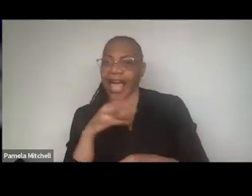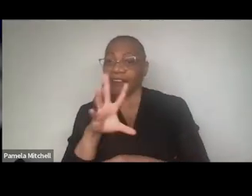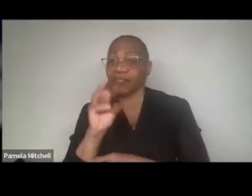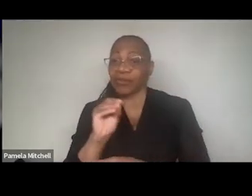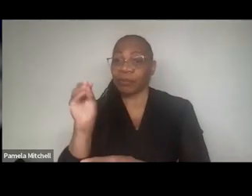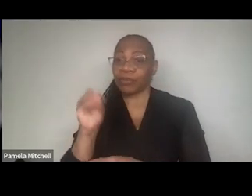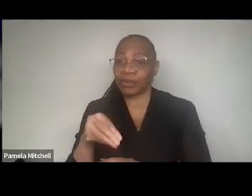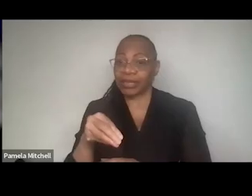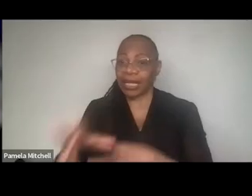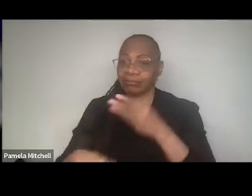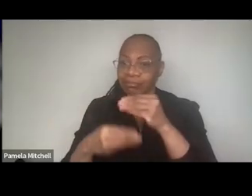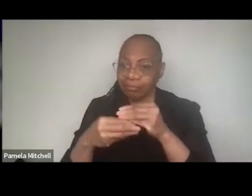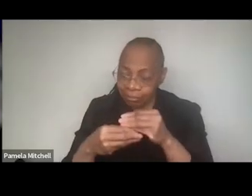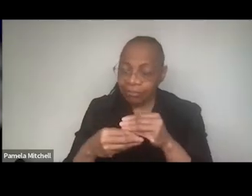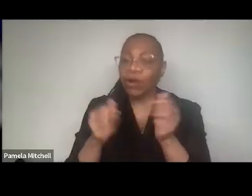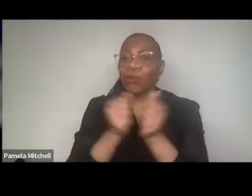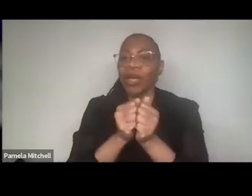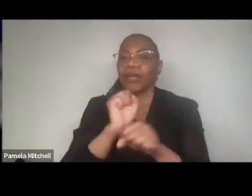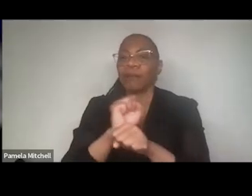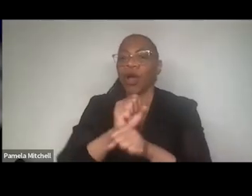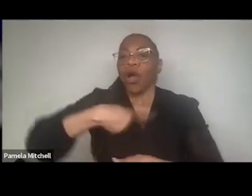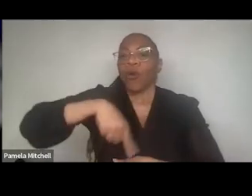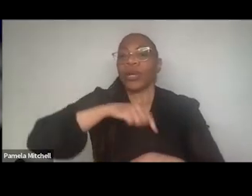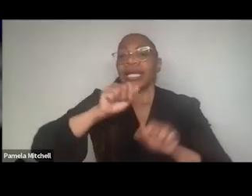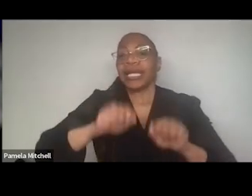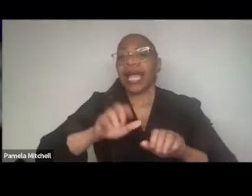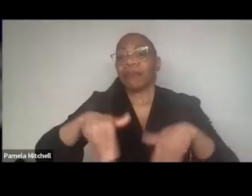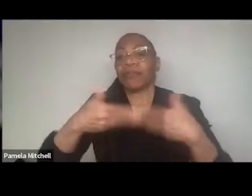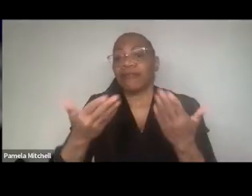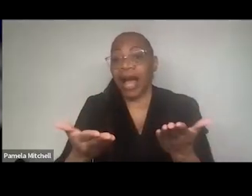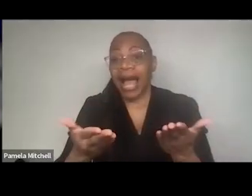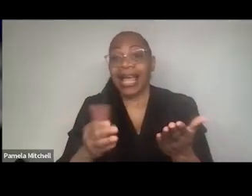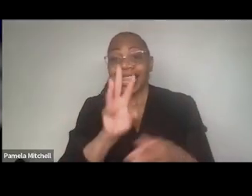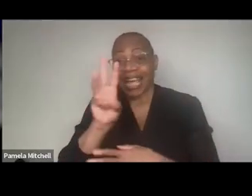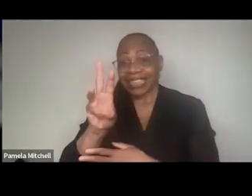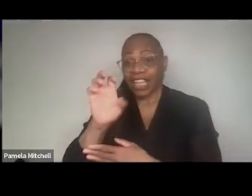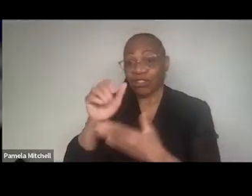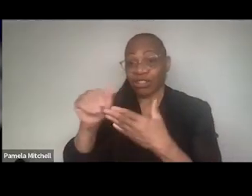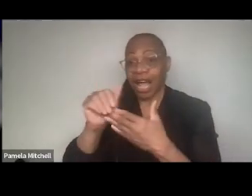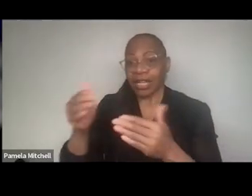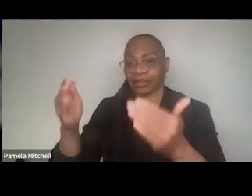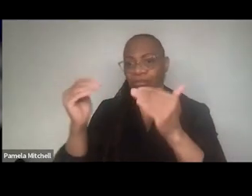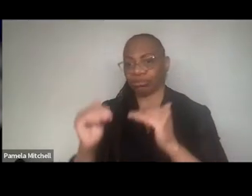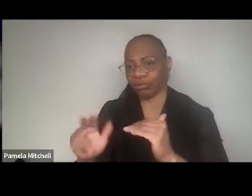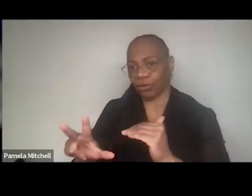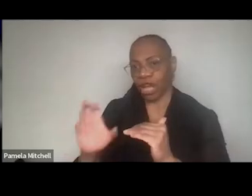y podemos enumerar todas estas adaptaciones. Eso reduce esos 600 a 300 dólares más los gastos de trabajo relacionados con la discapacidad y todo lo demás.